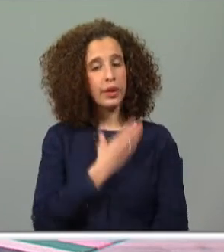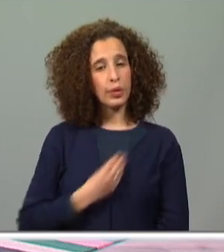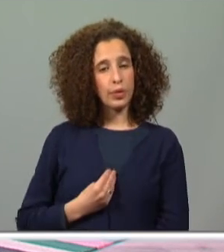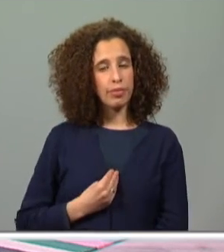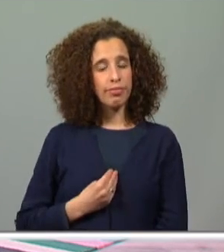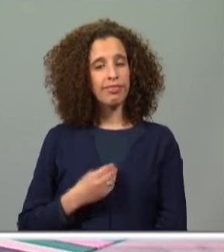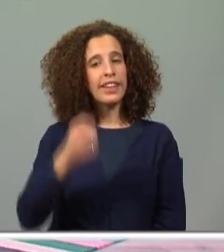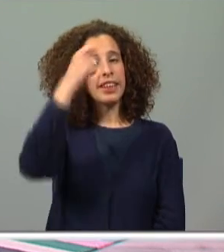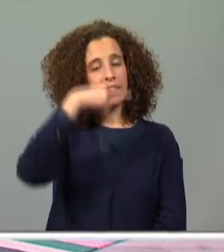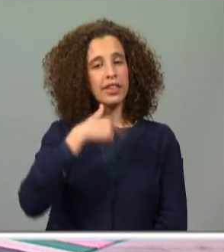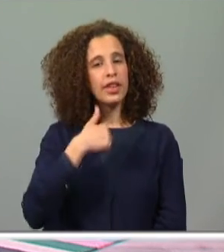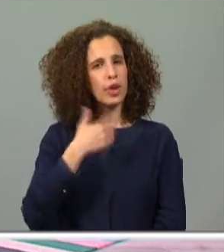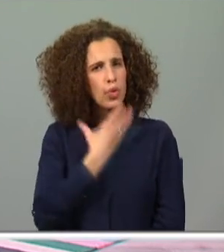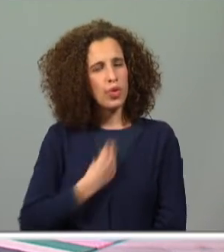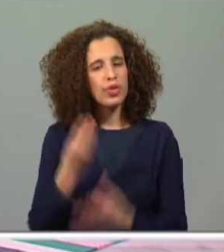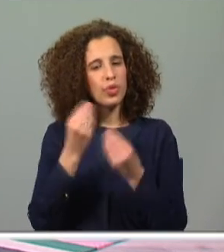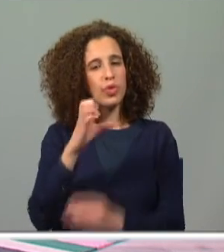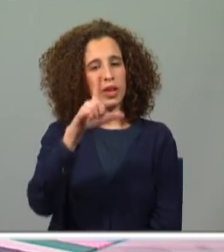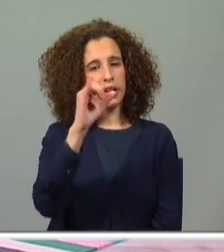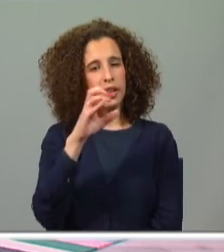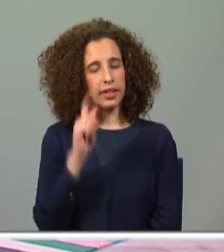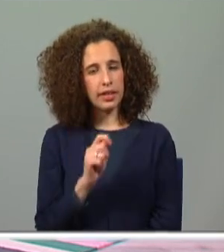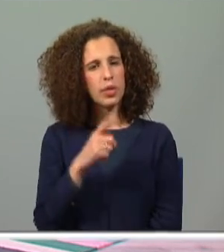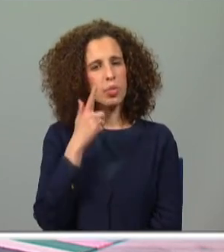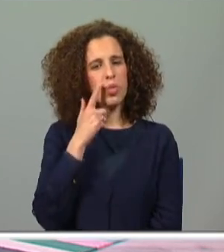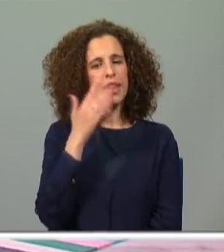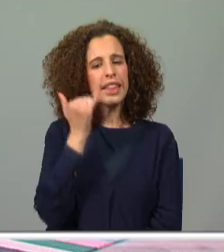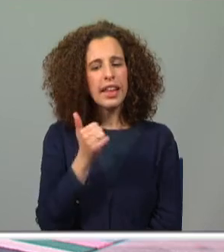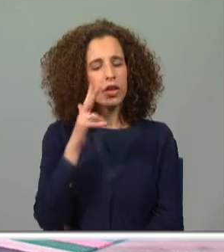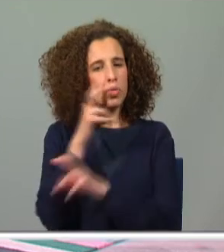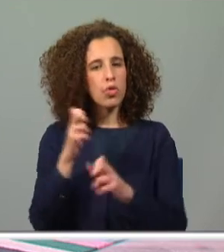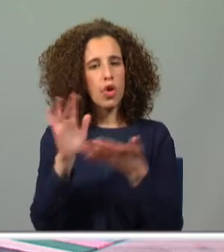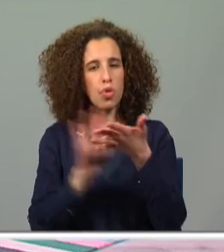desse conto eu gosto muito de Clarice Lispector procura encontrar os livros Os 我真的很喜歡這個故事中的克拉麗絲。Lispector 尋找書籍